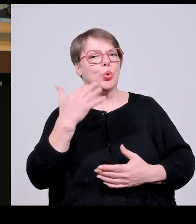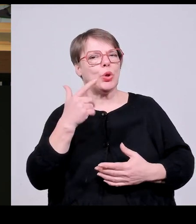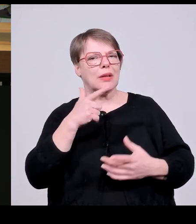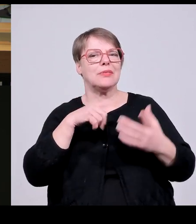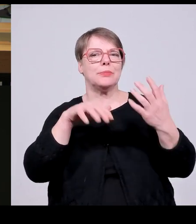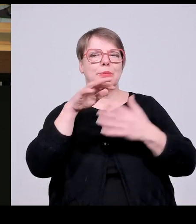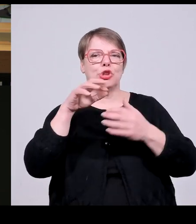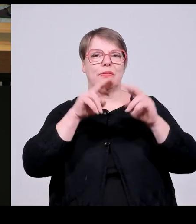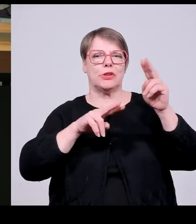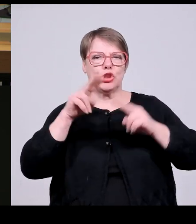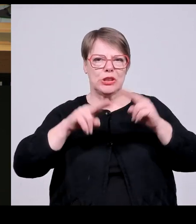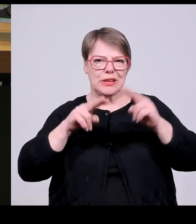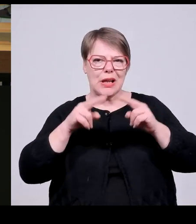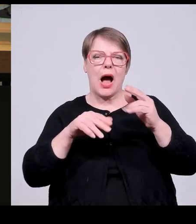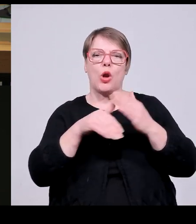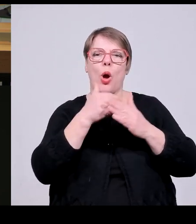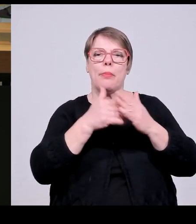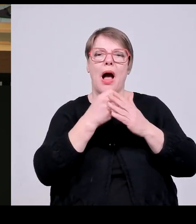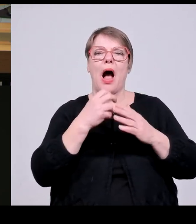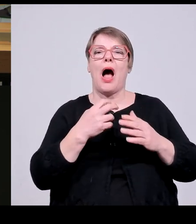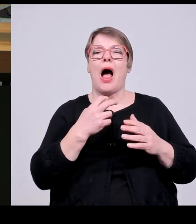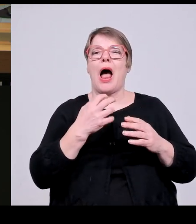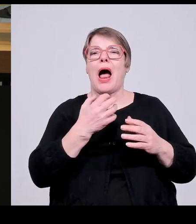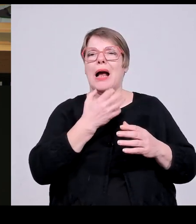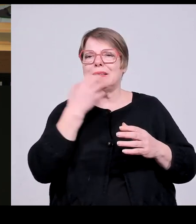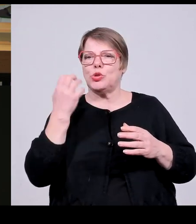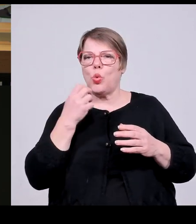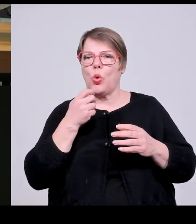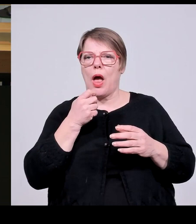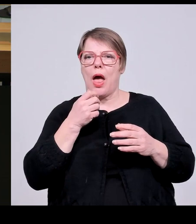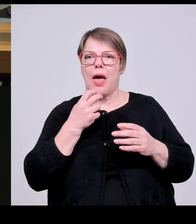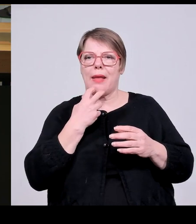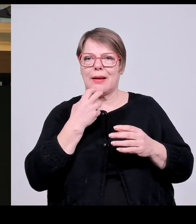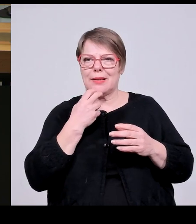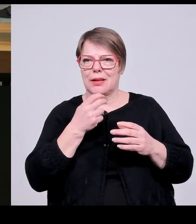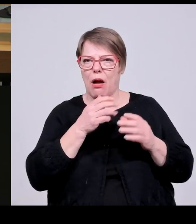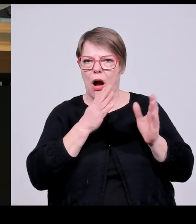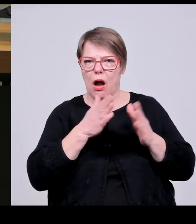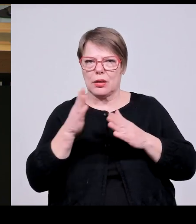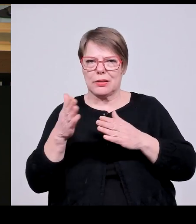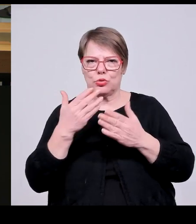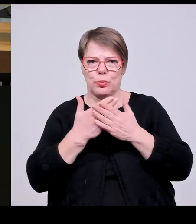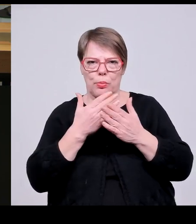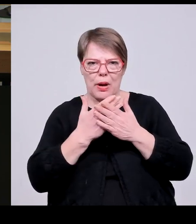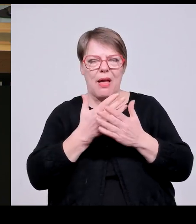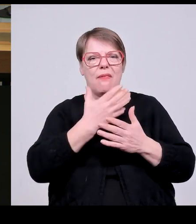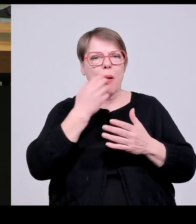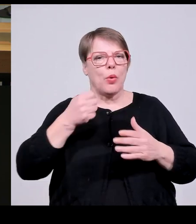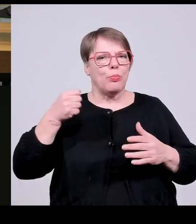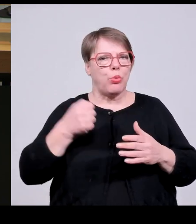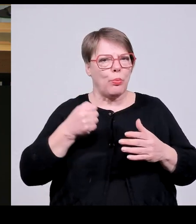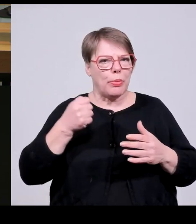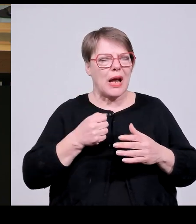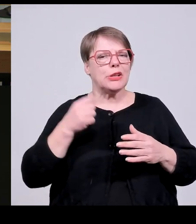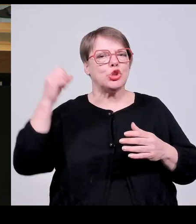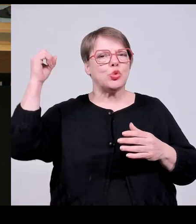Mit einer Wärmeplanung sorgen wir zudem für einen raschen und planbaren Aus und Umbau unserer Wärmeversorgung.